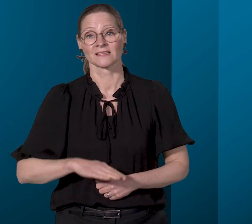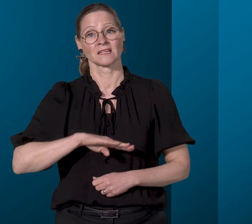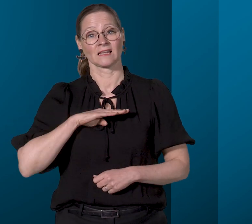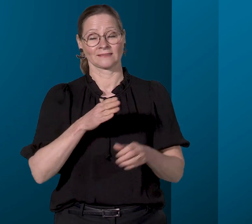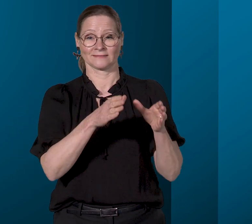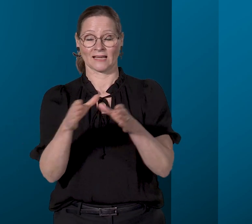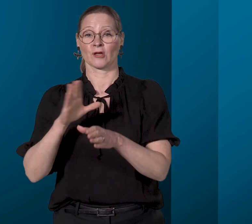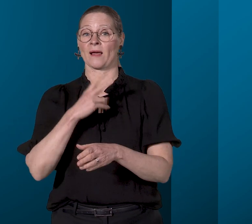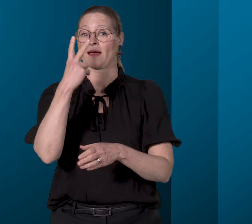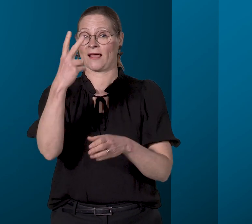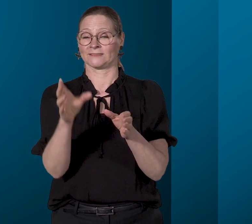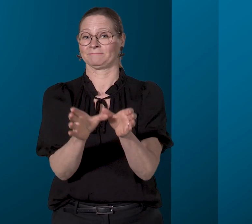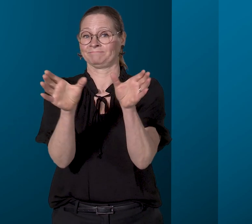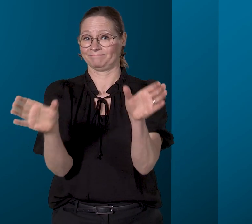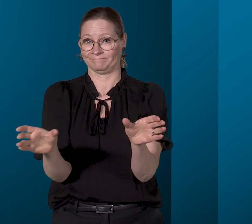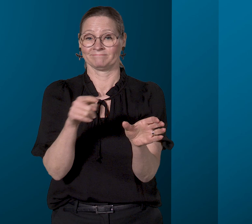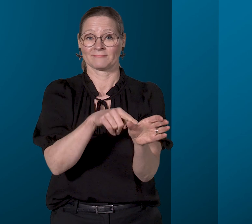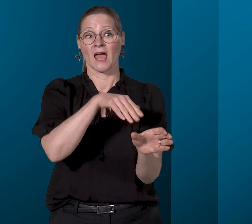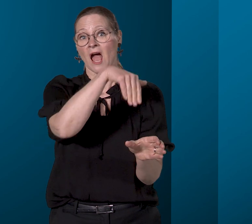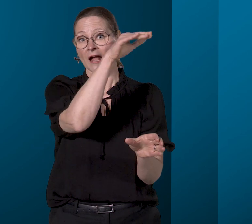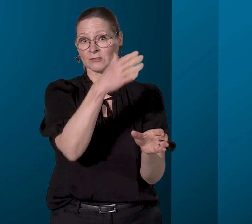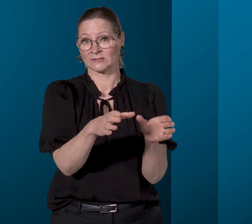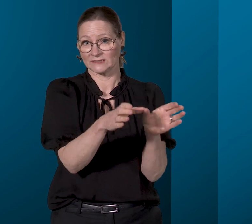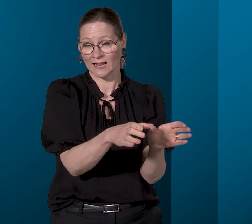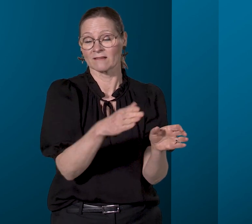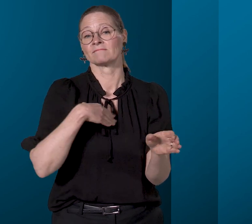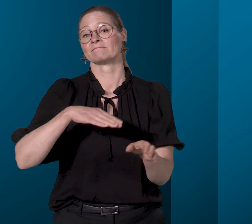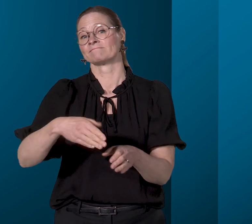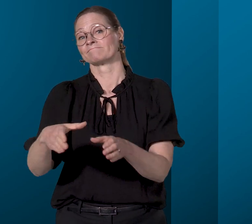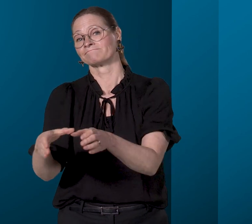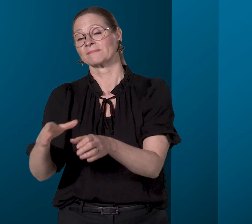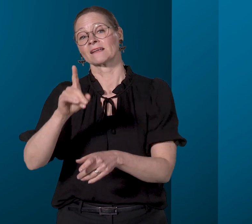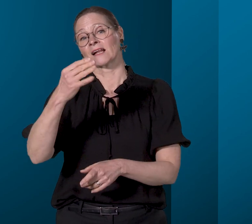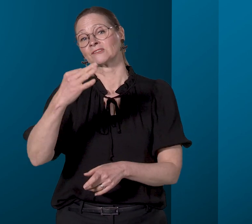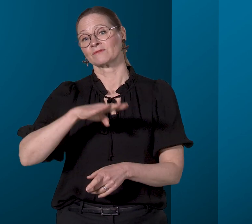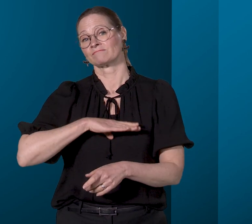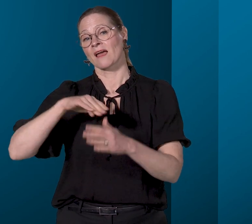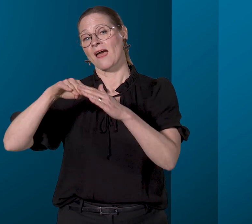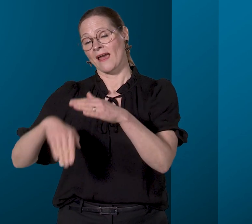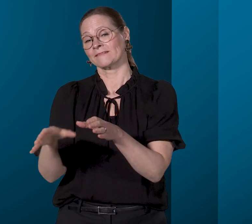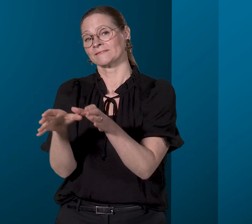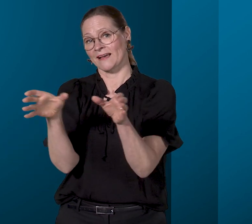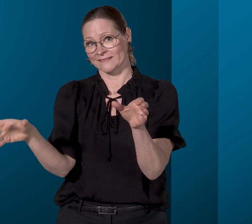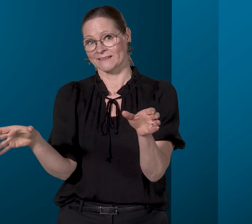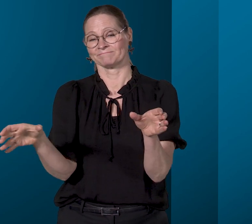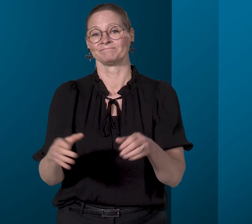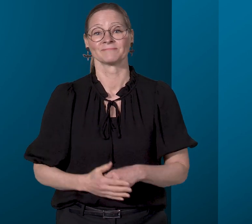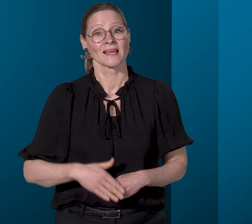Ikäsarjoja on kaksi: aikuisten ja alle 18-vuotiaiden sarjat.